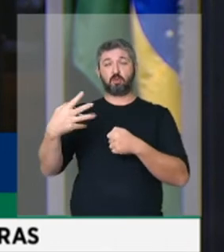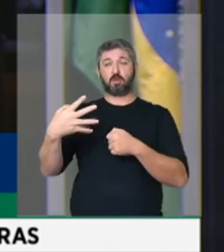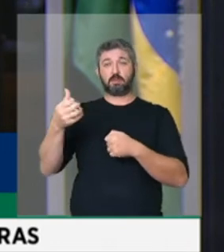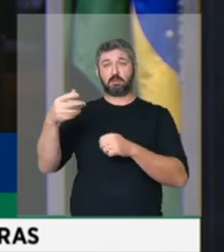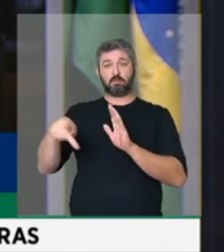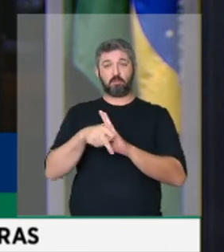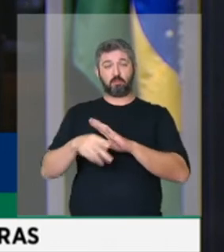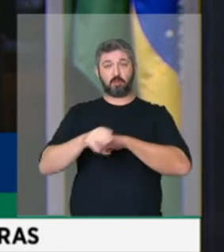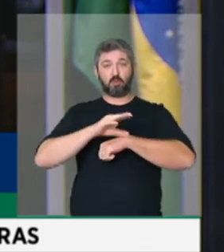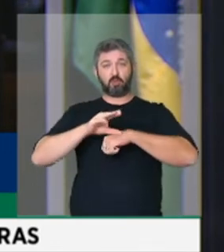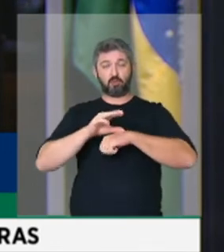E DÉCIMO ARTIGO 246 DA CONSTITUIÇÃO FEDERAL. QUANTO